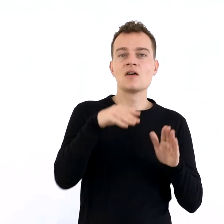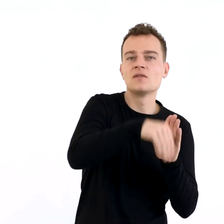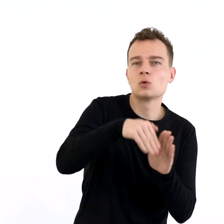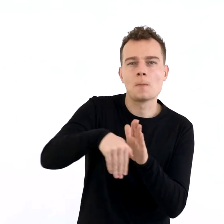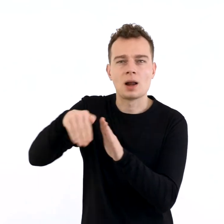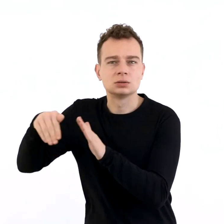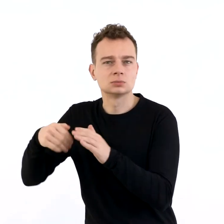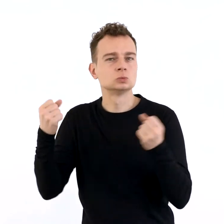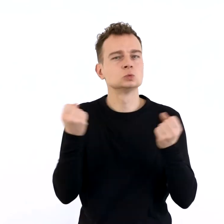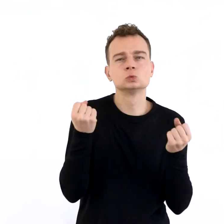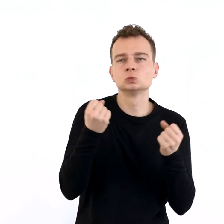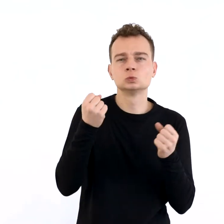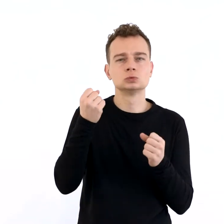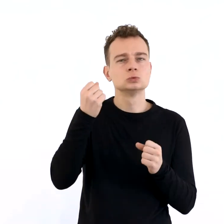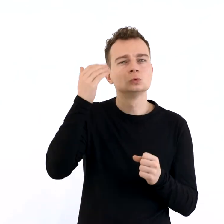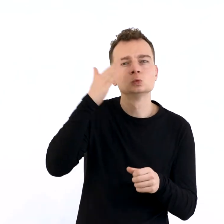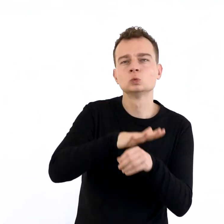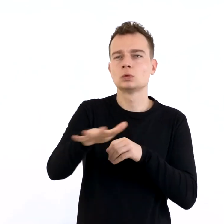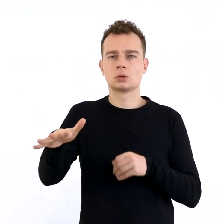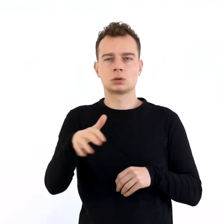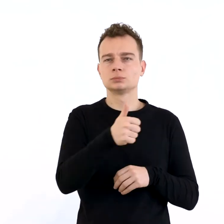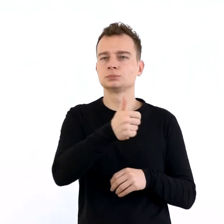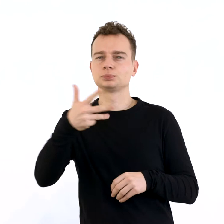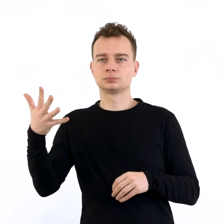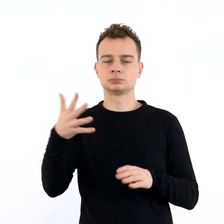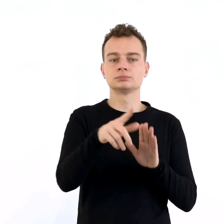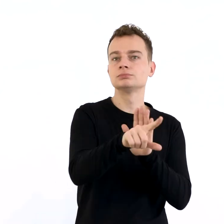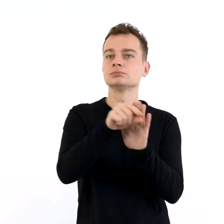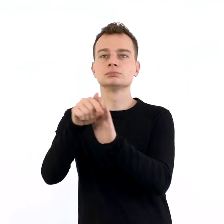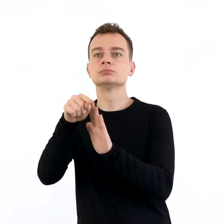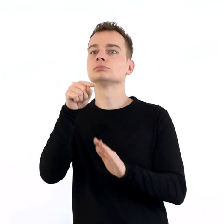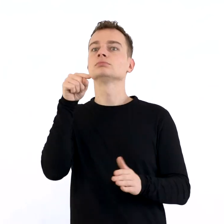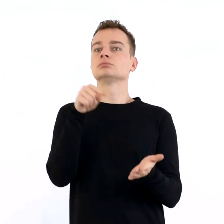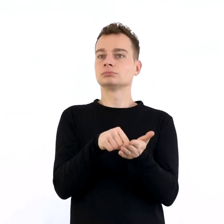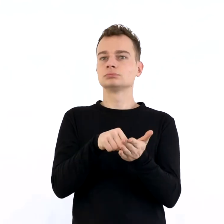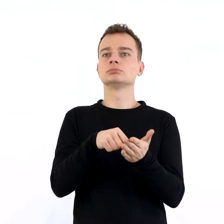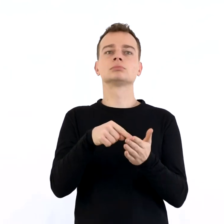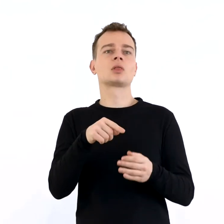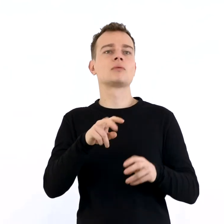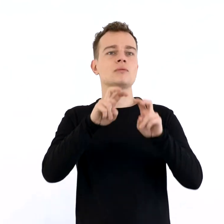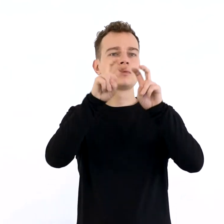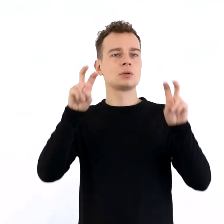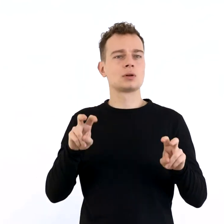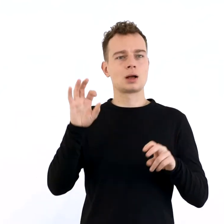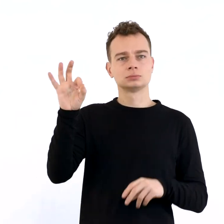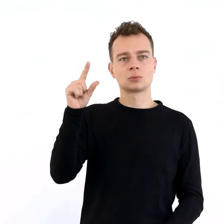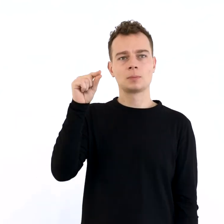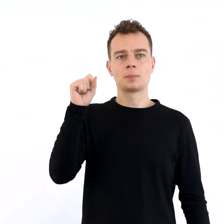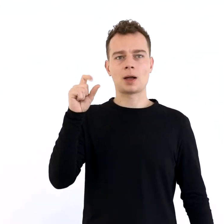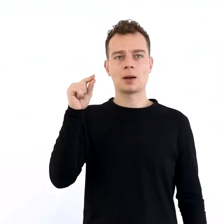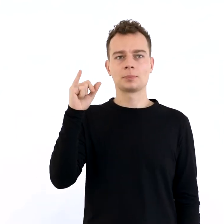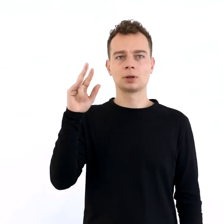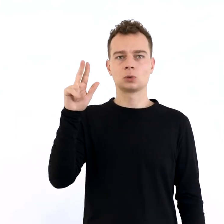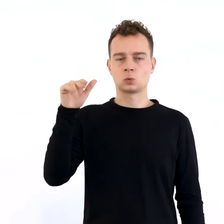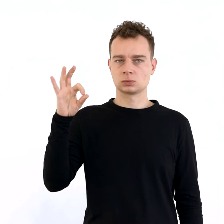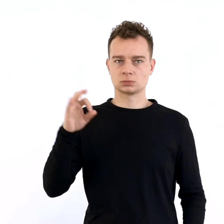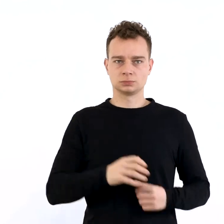Jednym z najsłynniejszych wykopalisk jest Willa Papirusów.